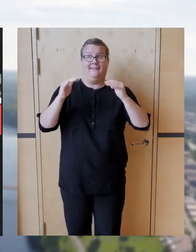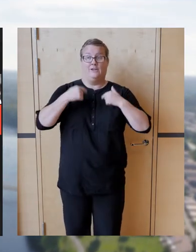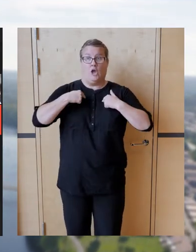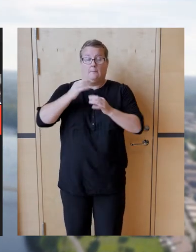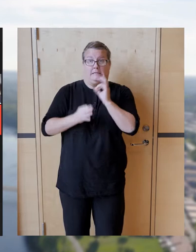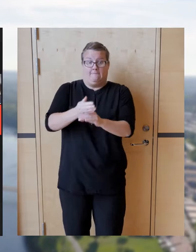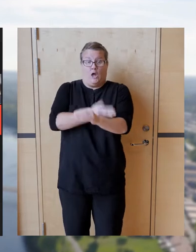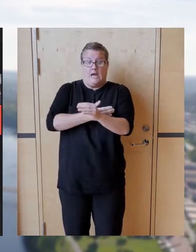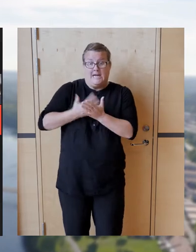Ta Andas